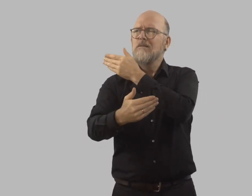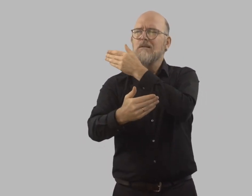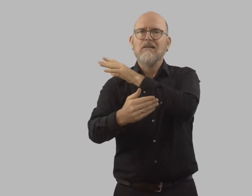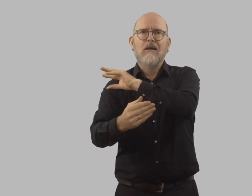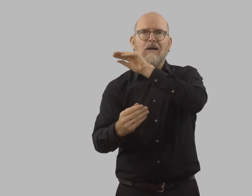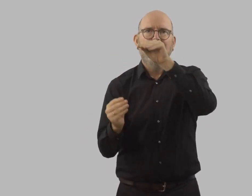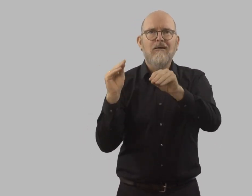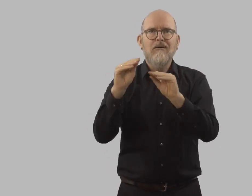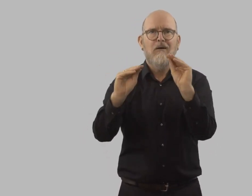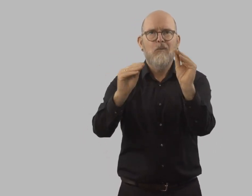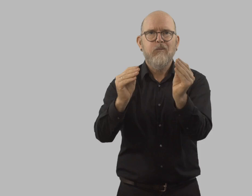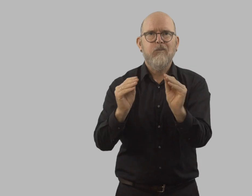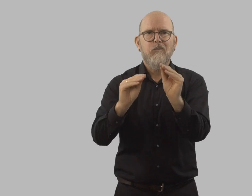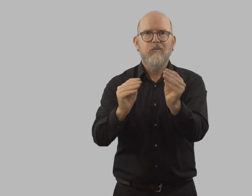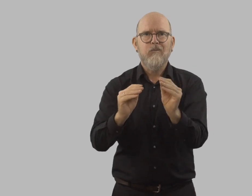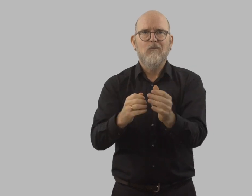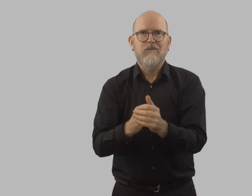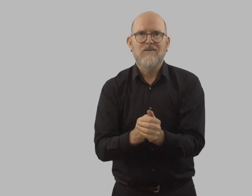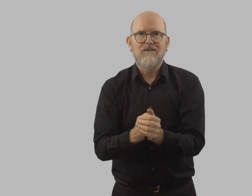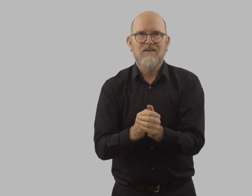vergangener Jahrhunderte zurück.